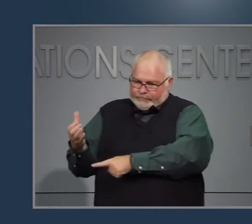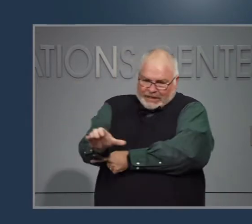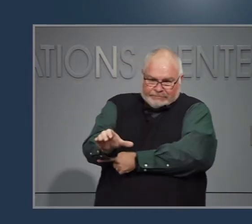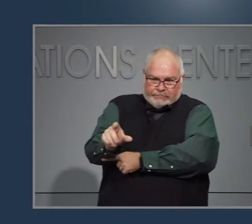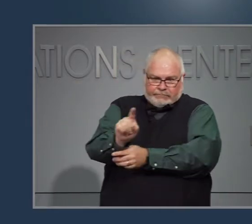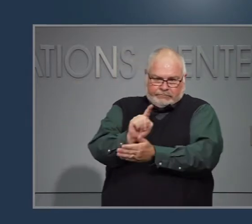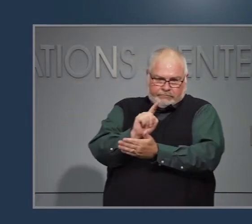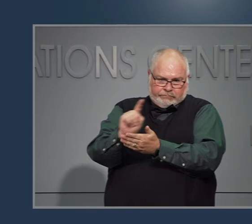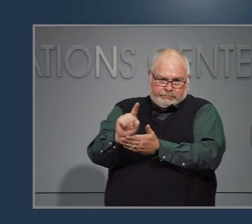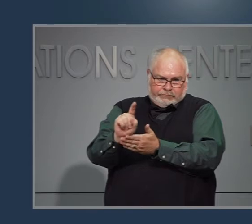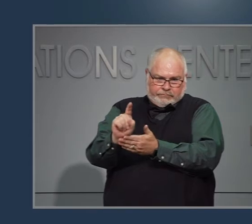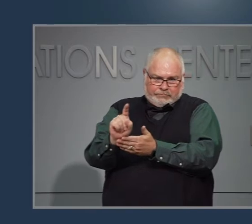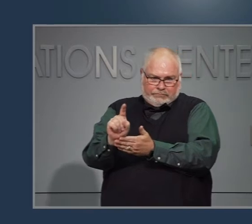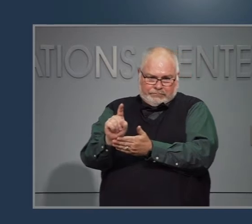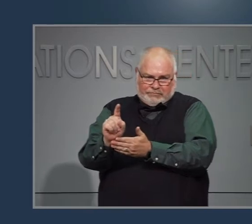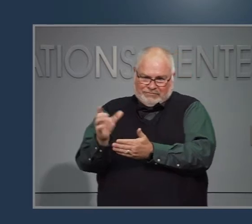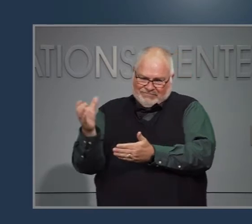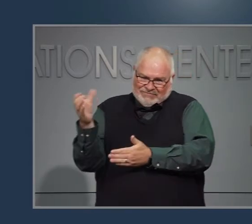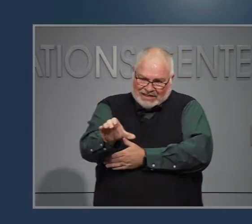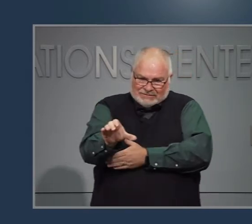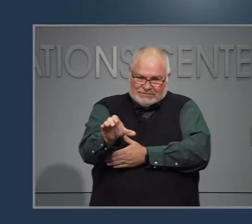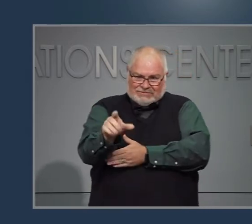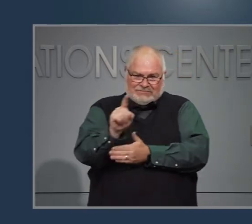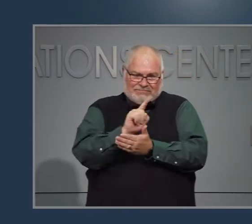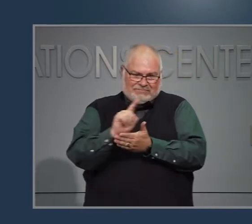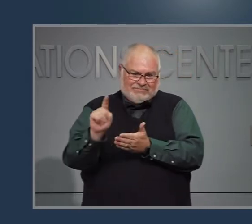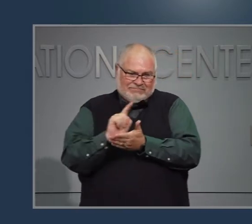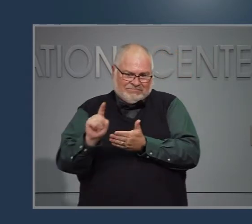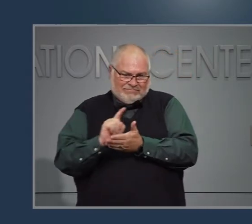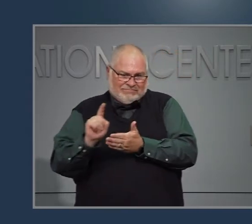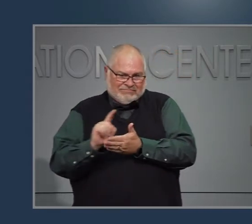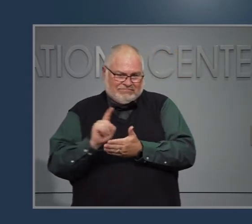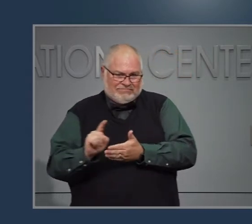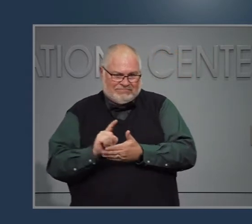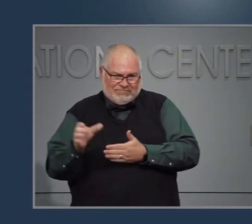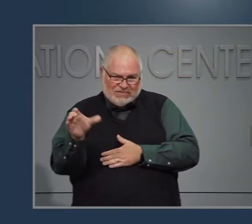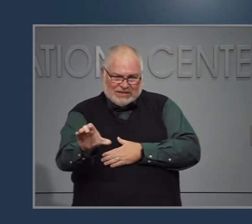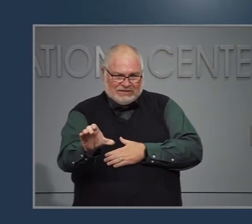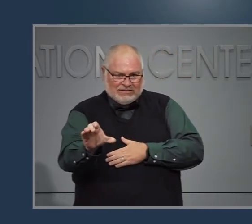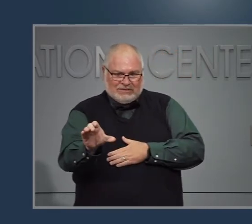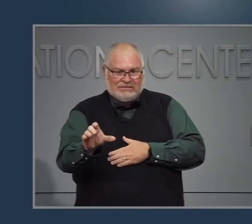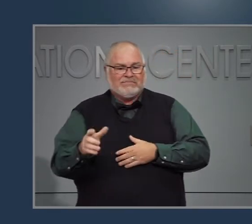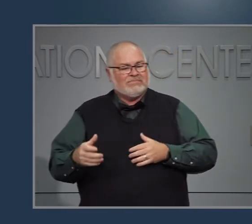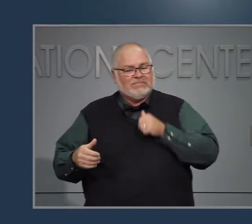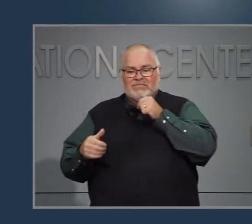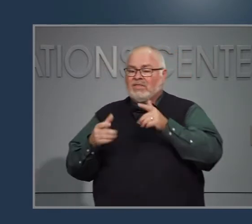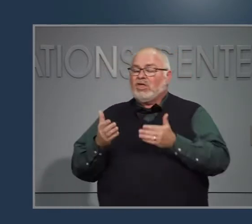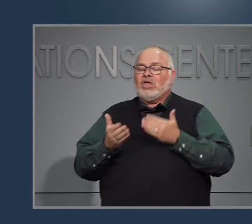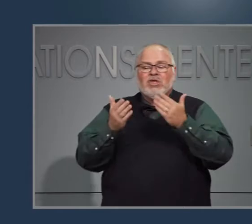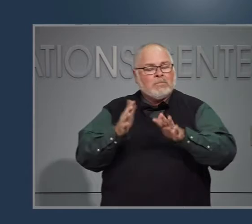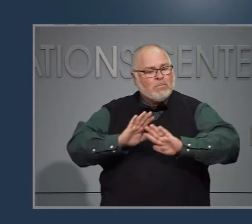anunciando que vamos a cambiar esta recomendación iba a ser un requerimiento para pruebas del